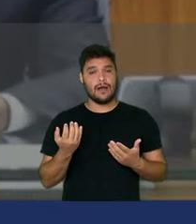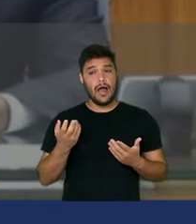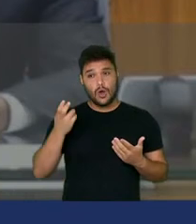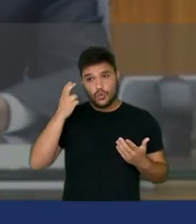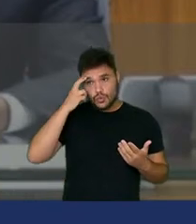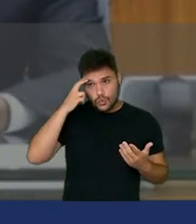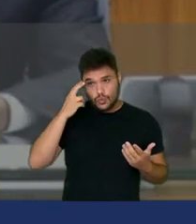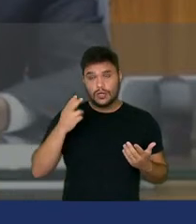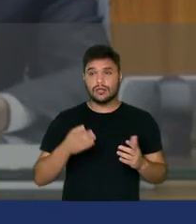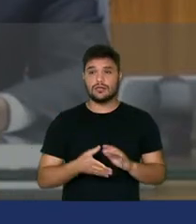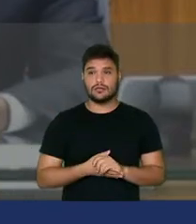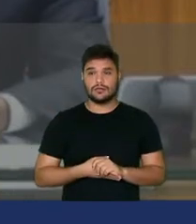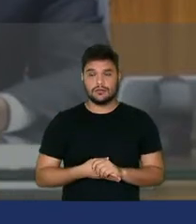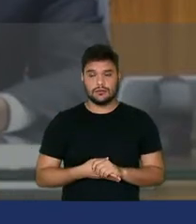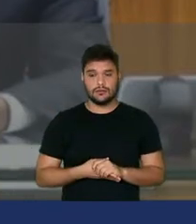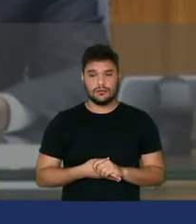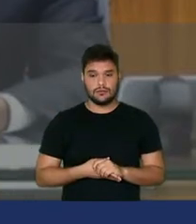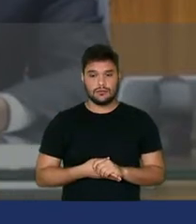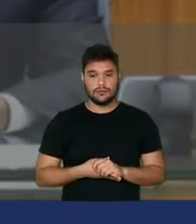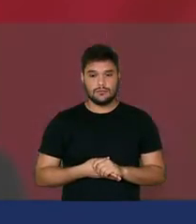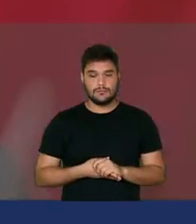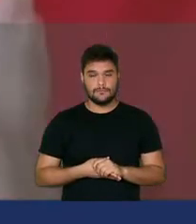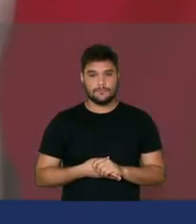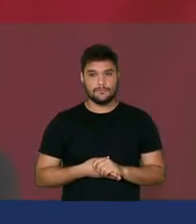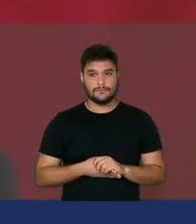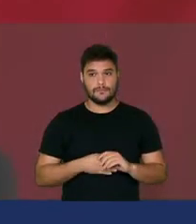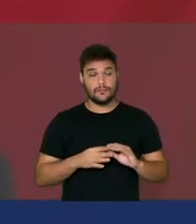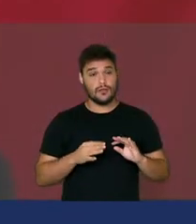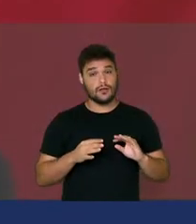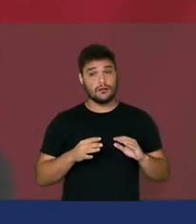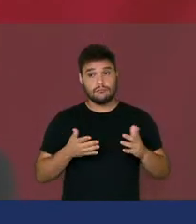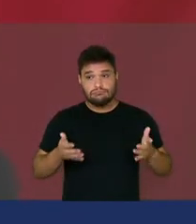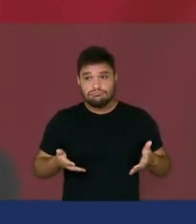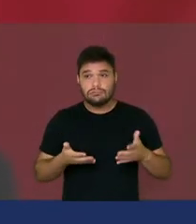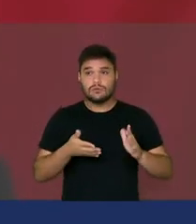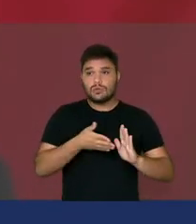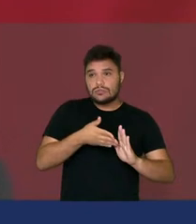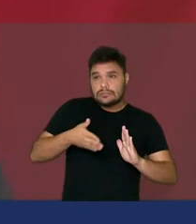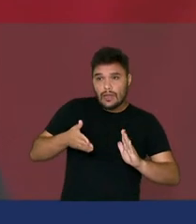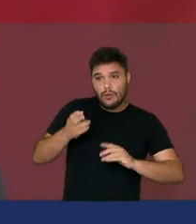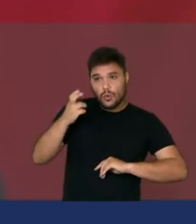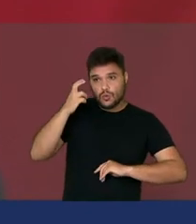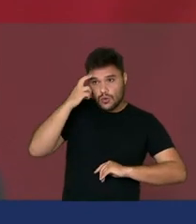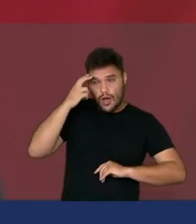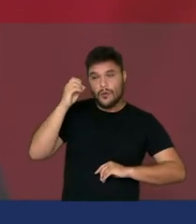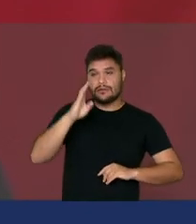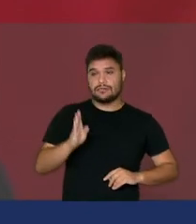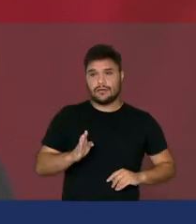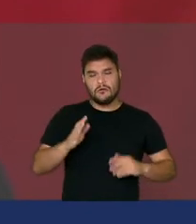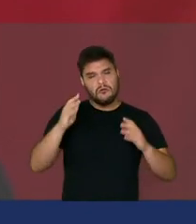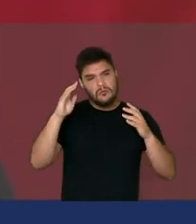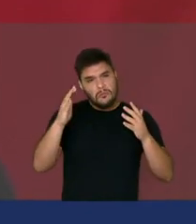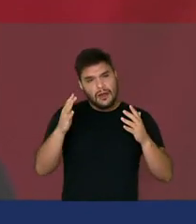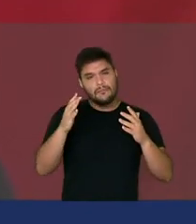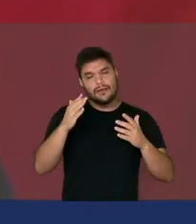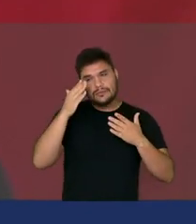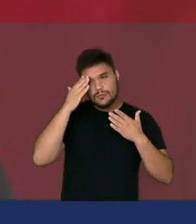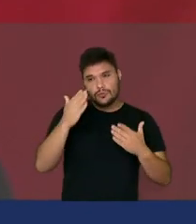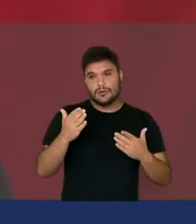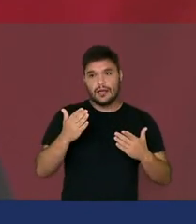ESTAMOS AGORA REVENDO RECURSOS IMPORTANTES PARA CULTURA CULTURA, PARA TODO SISTEMA CULTURAL BRASILEIRO. ENTÃO PARABÉNS, MUITO OBRIGADO E